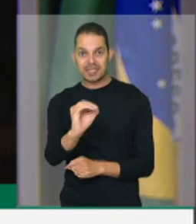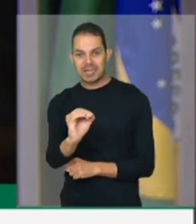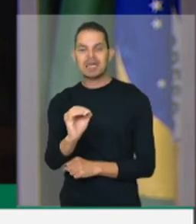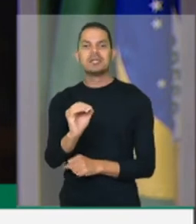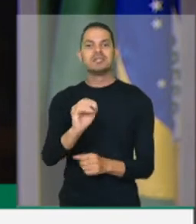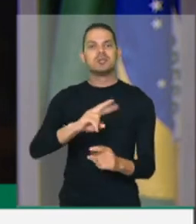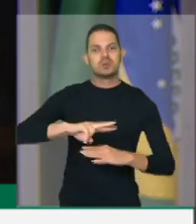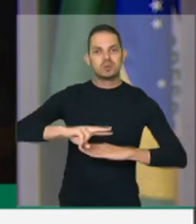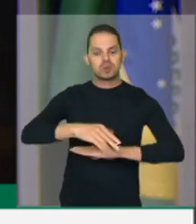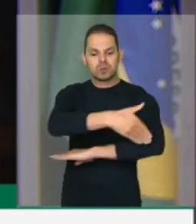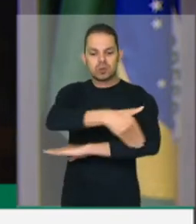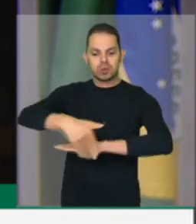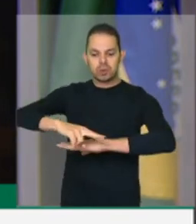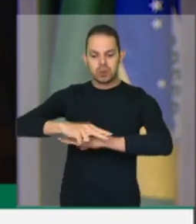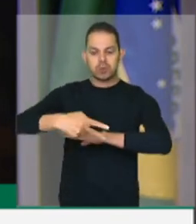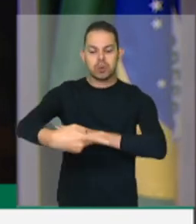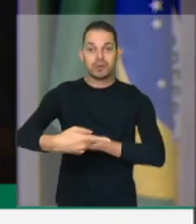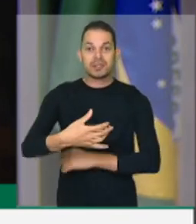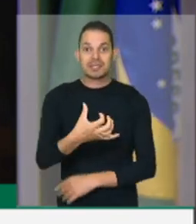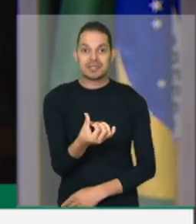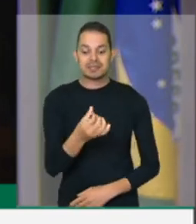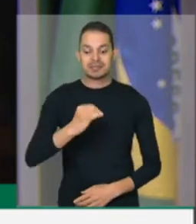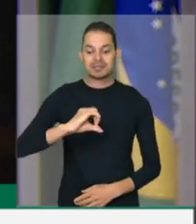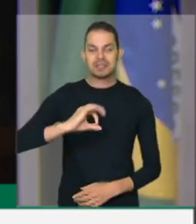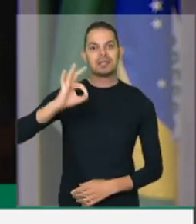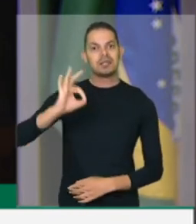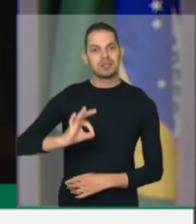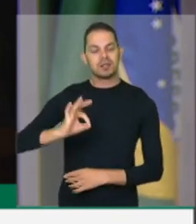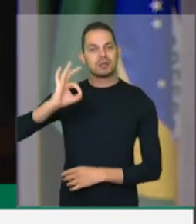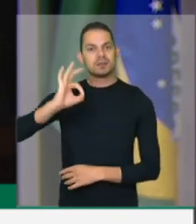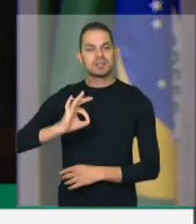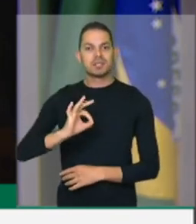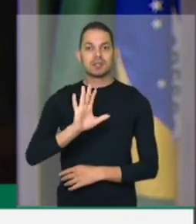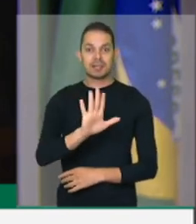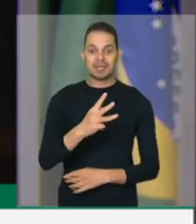ANOS APÓS INÍCIO DA CONCESSÃO SERÃO DUPLICADOS 69%. SOMENTE 30% VAI FICAR PRA